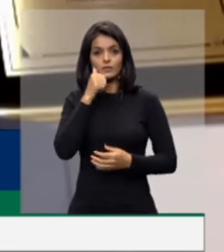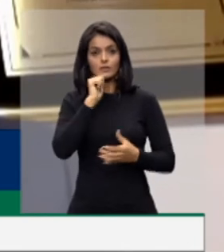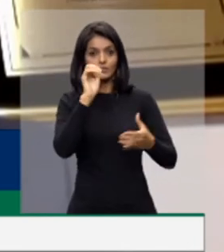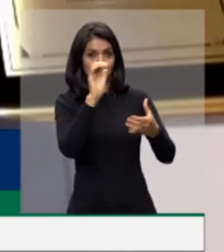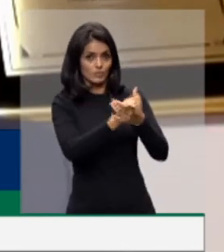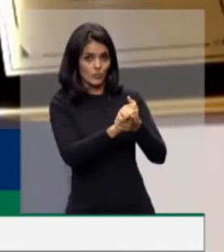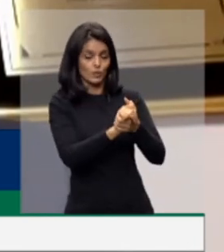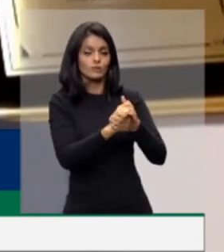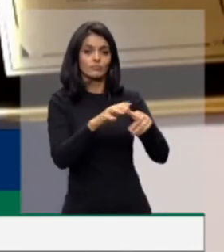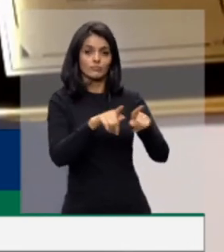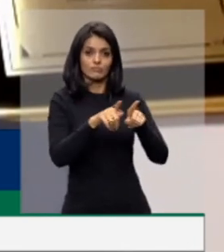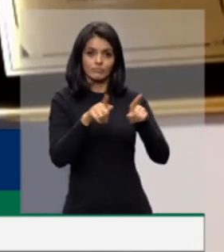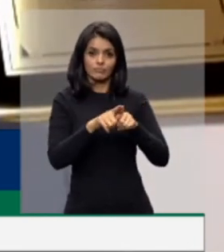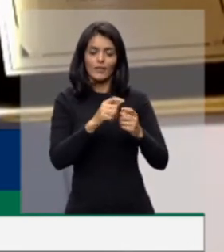DO NOSSO PREFEITO RODRIGO,